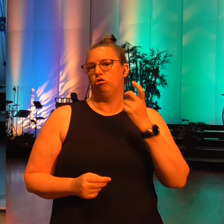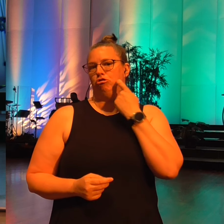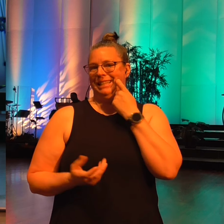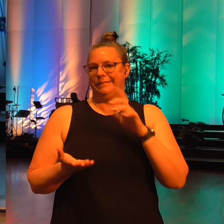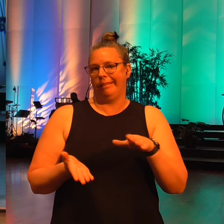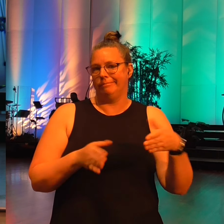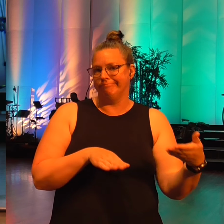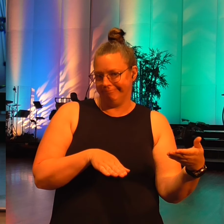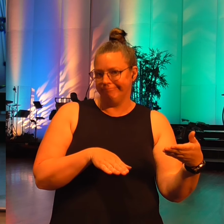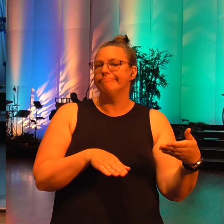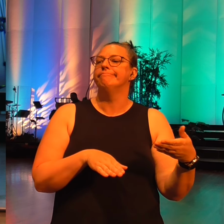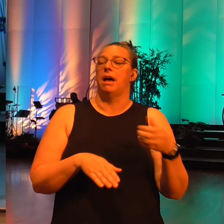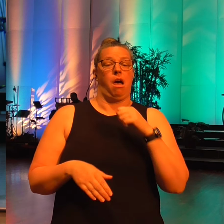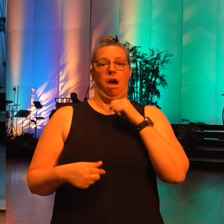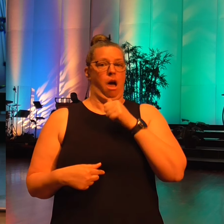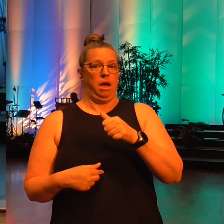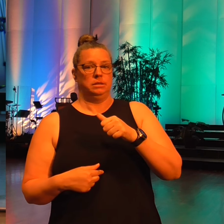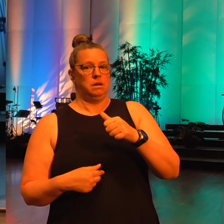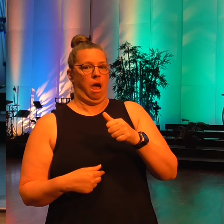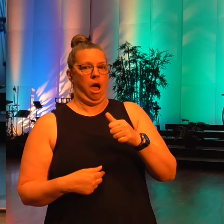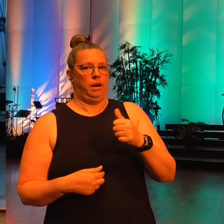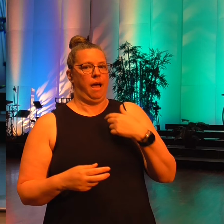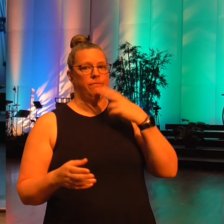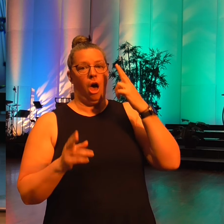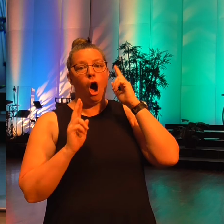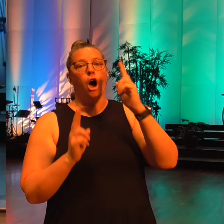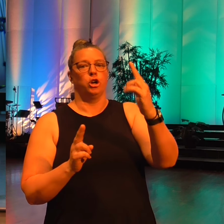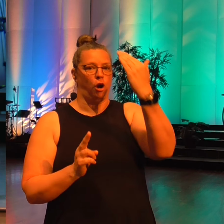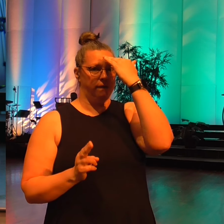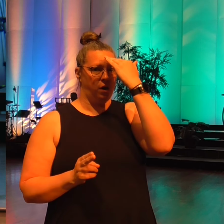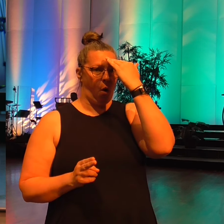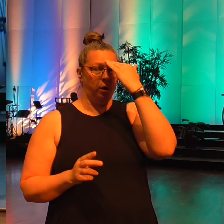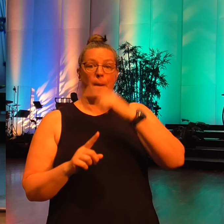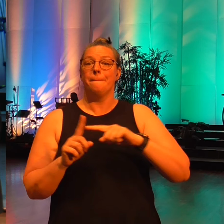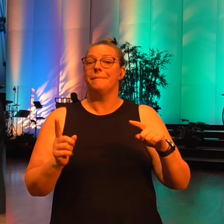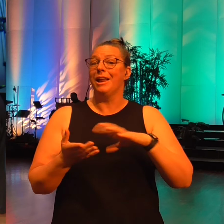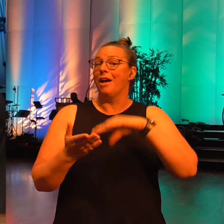Uh, no tuve el honor de conocer a Diane, pero aprendí a través de amigos como